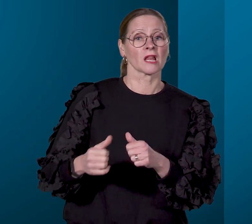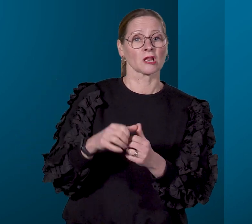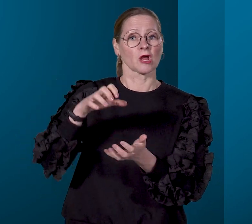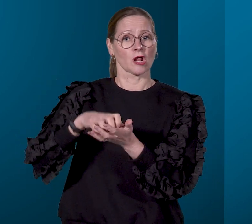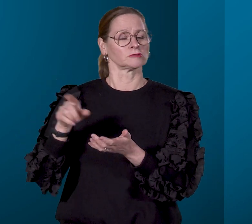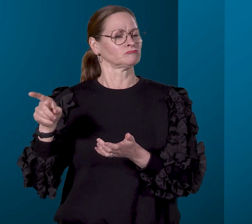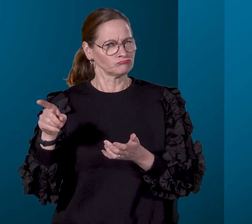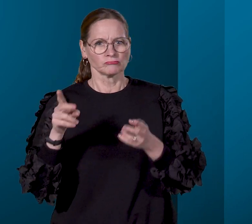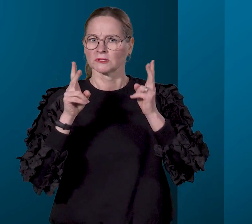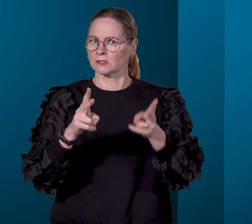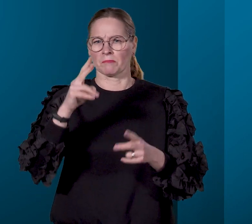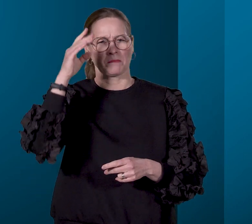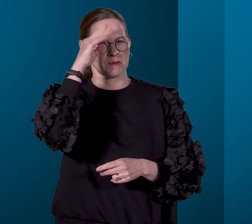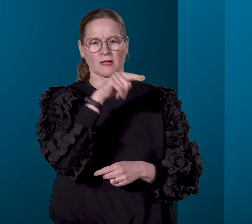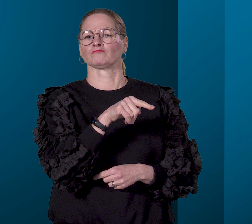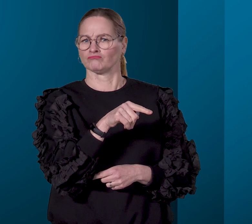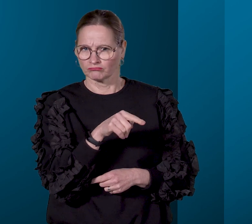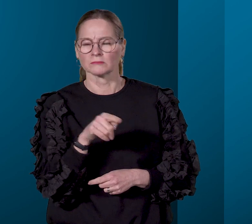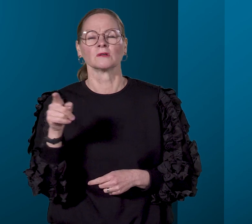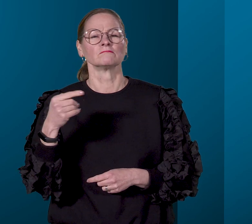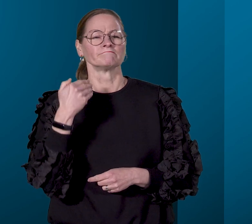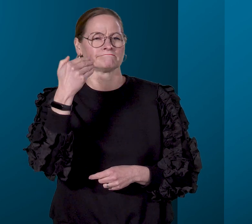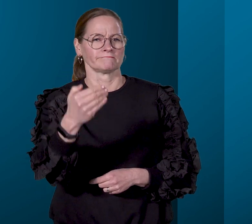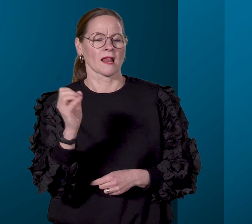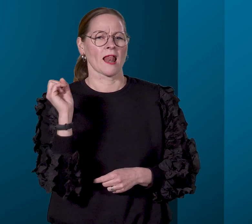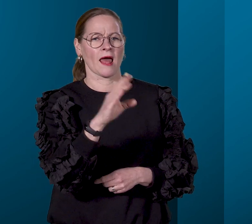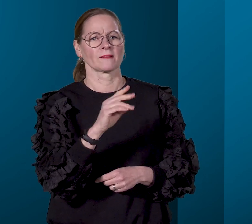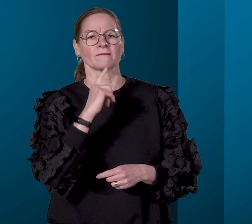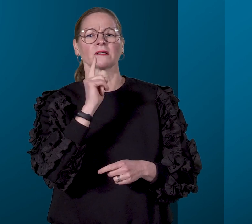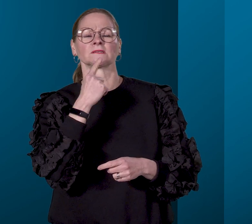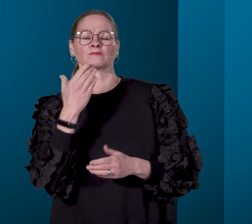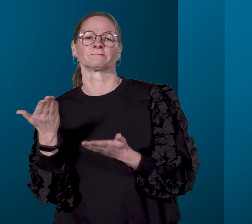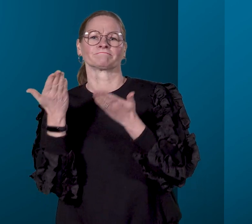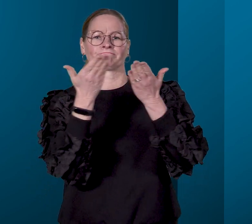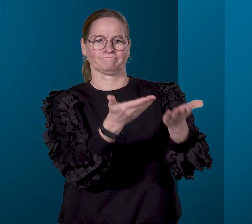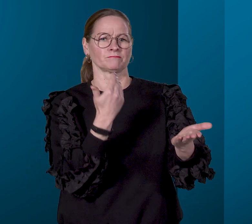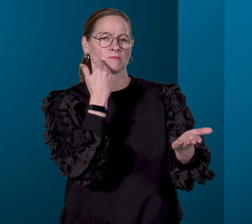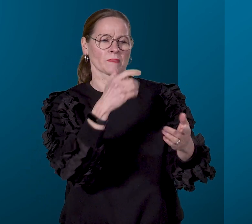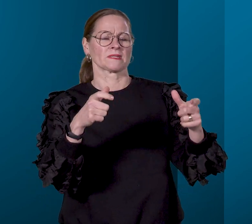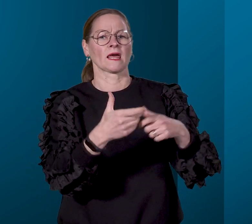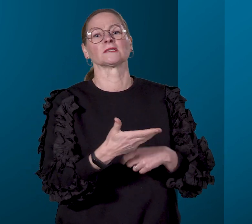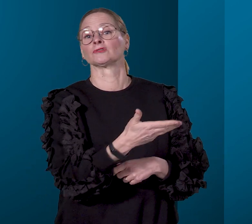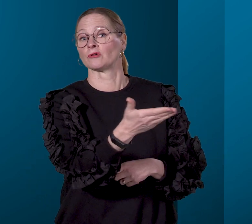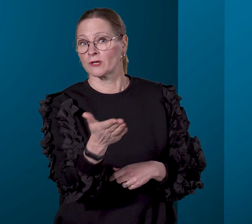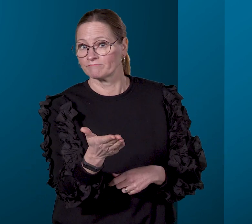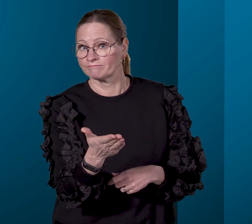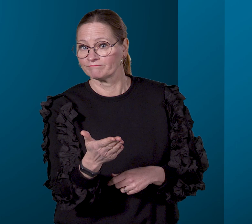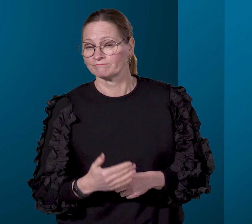Liiton hallitus on samaa mieltä asiasta ja tulee lähettämään - vastauksensa järjestöille myöhemmin.